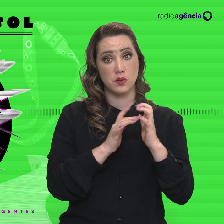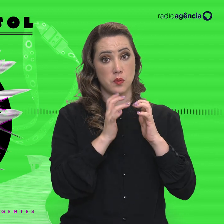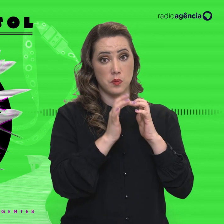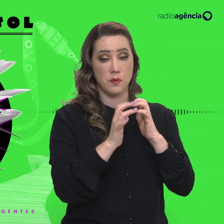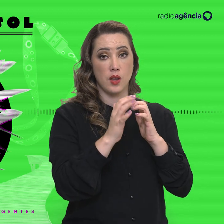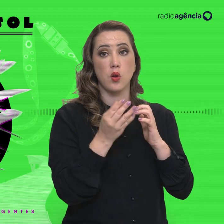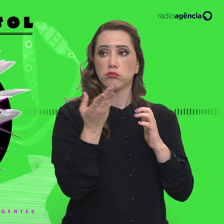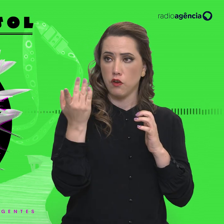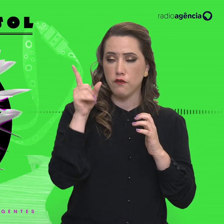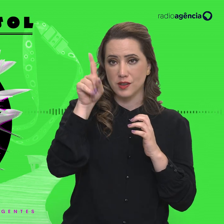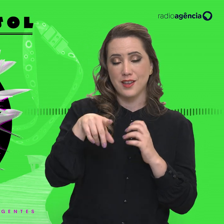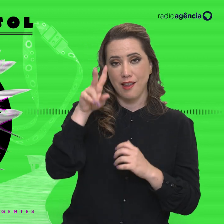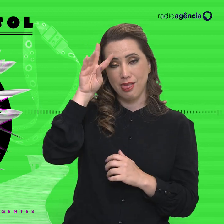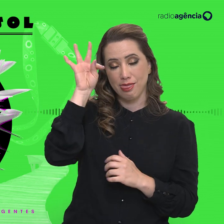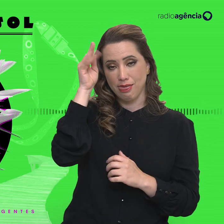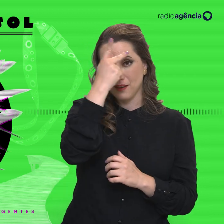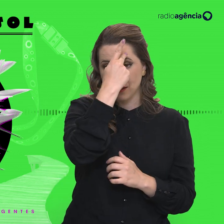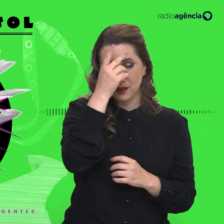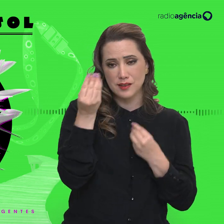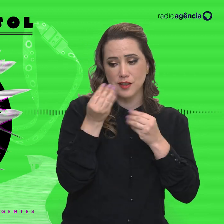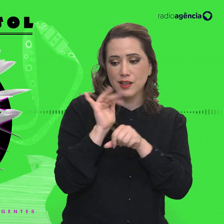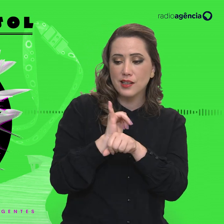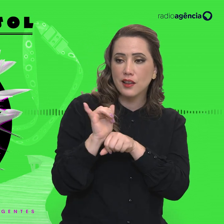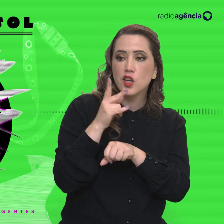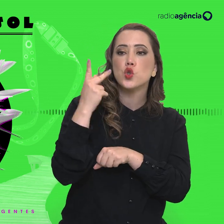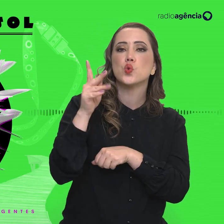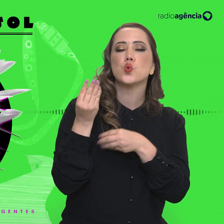Como é que está sendo as suas estratégias pra conseguir formatar esses episódios?